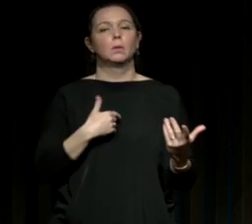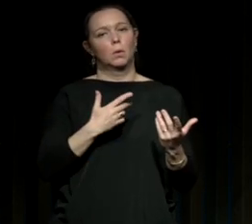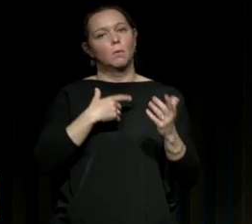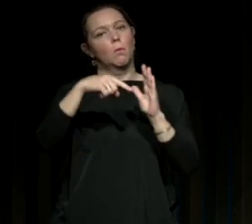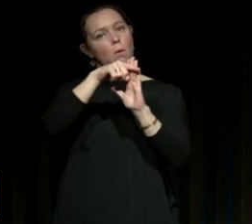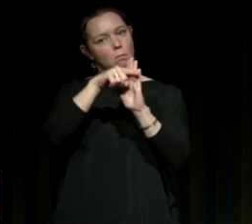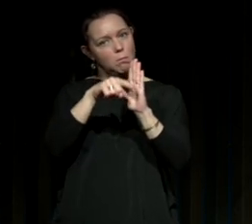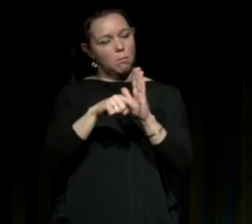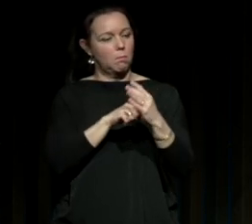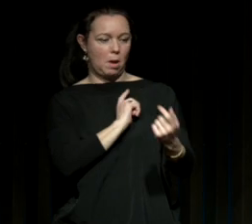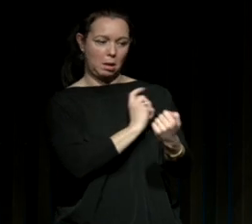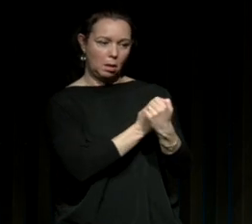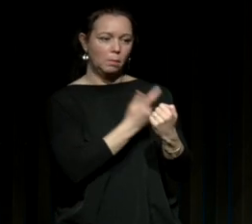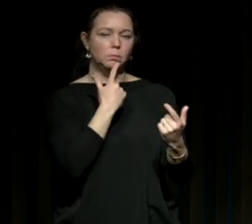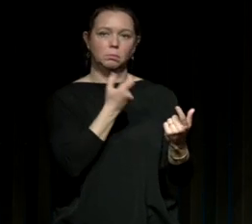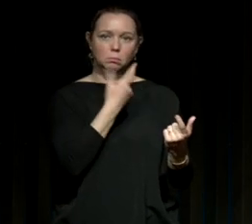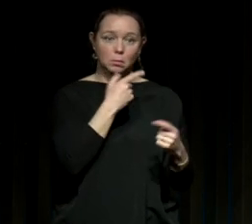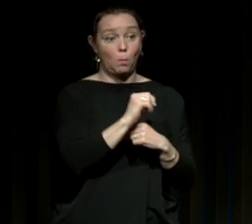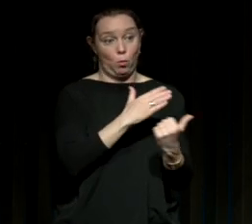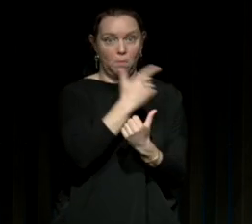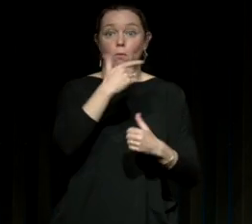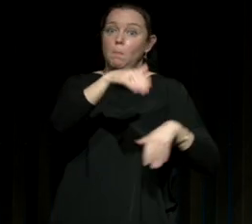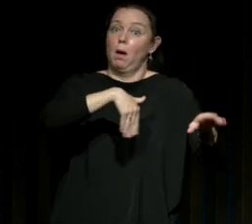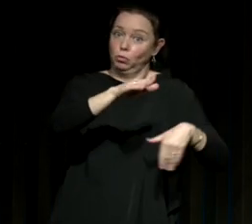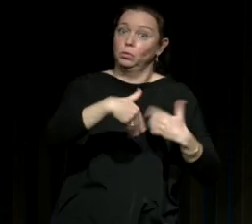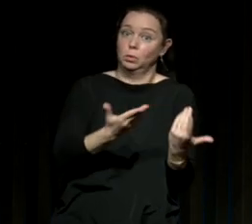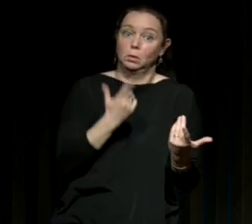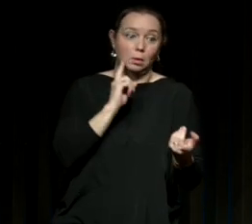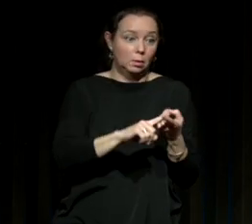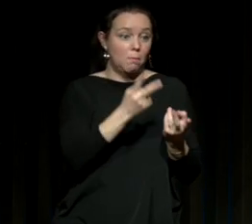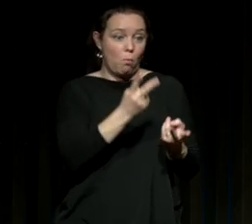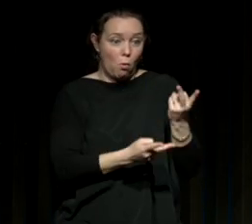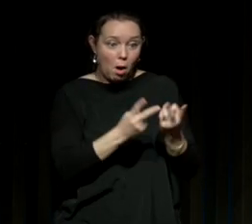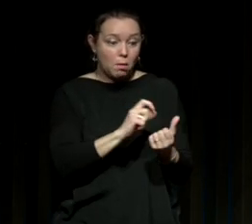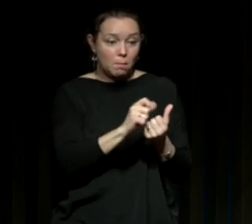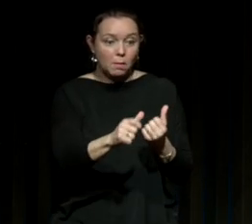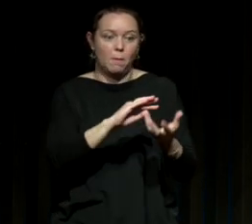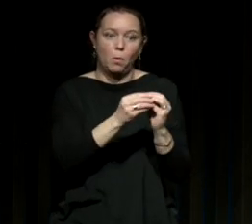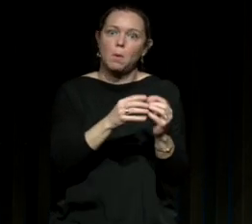qu'il faut que qui fonctionne d'abord qu'ils ont un effet sur le poids les complications pas trop